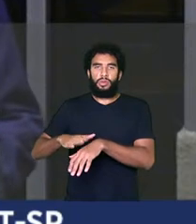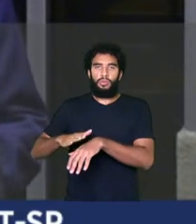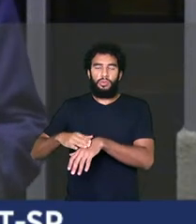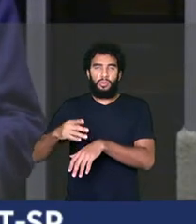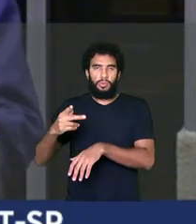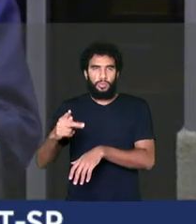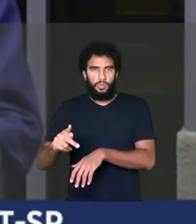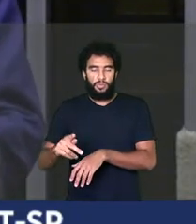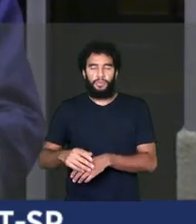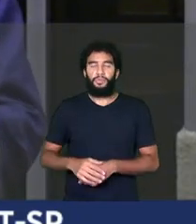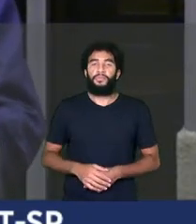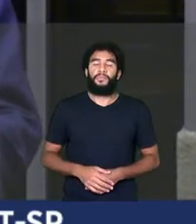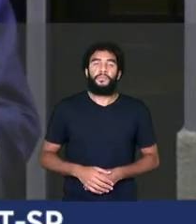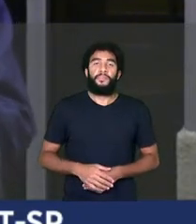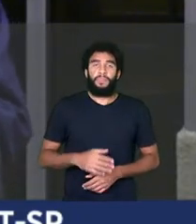SAÚDE TEM QUE COBRIR AS